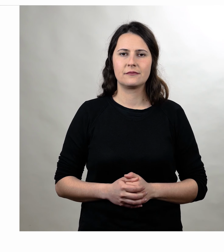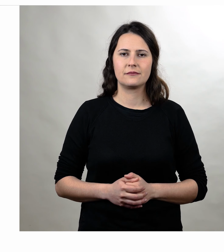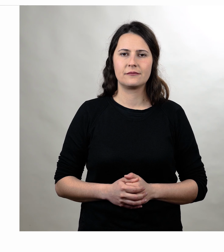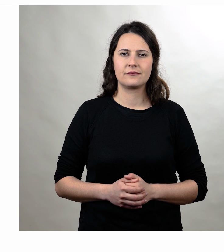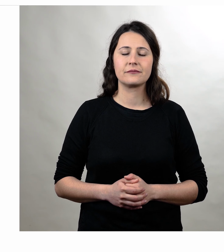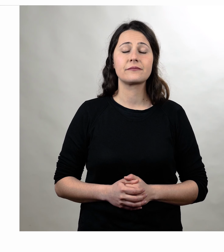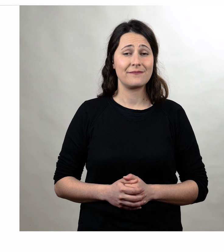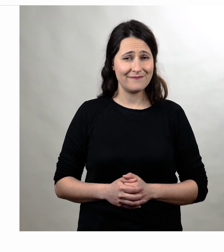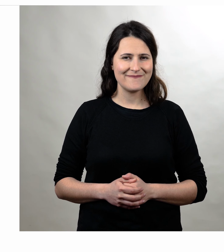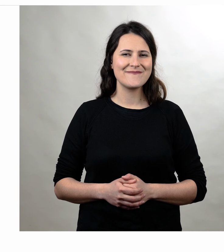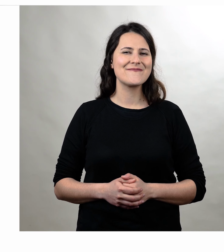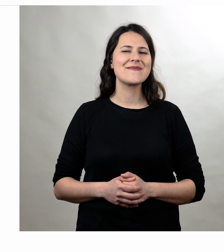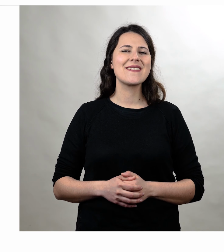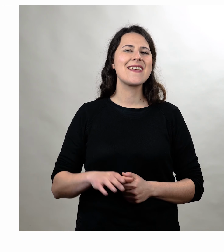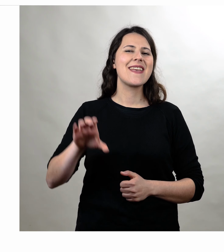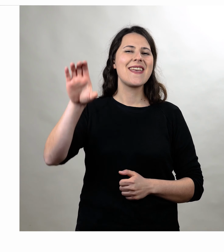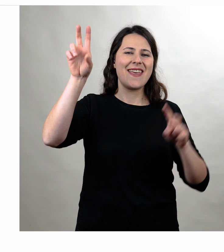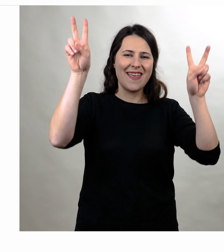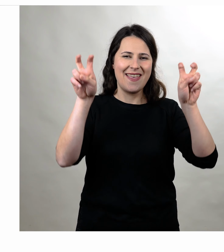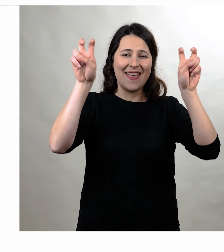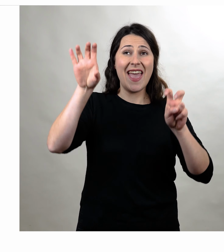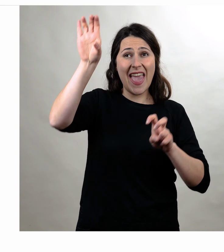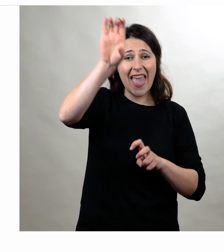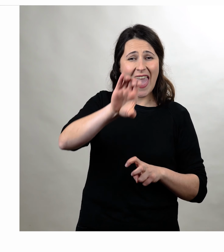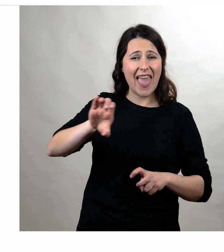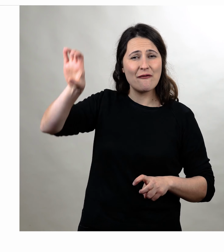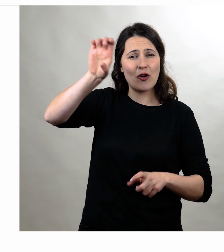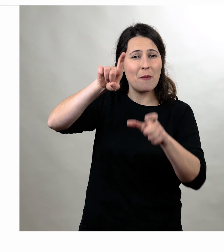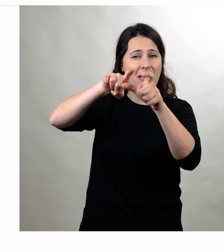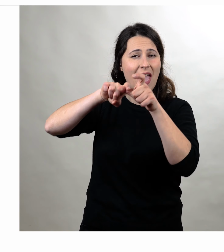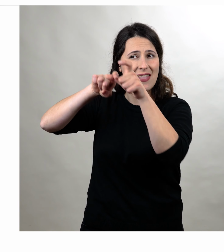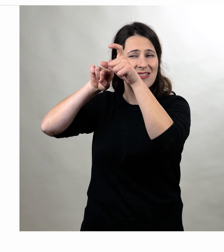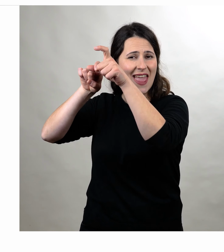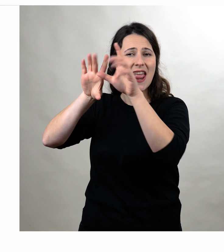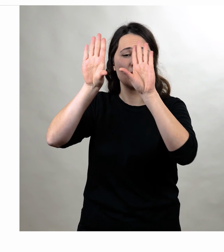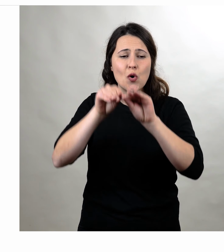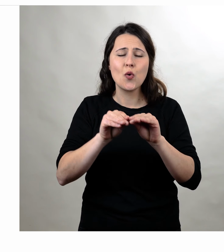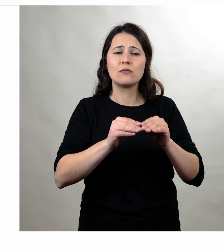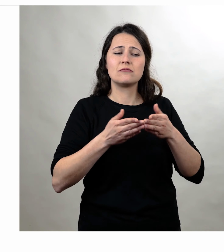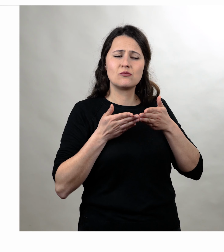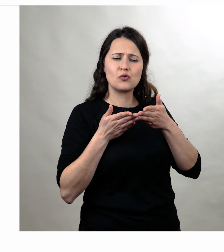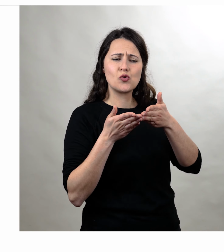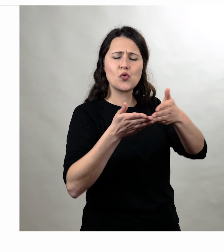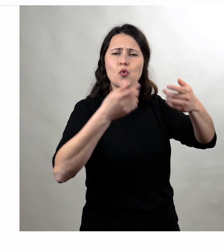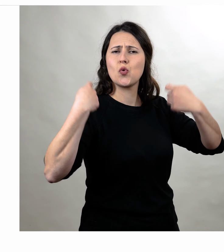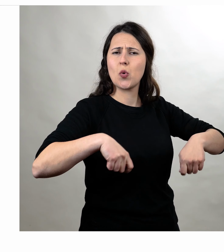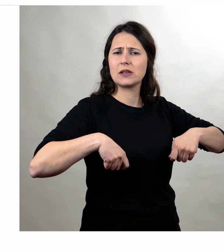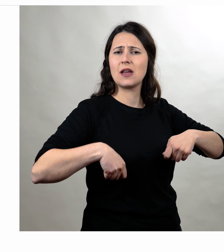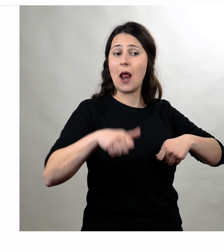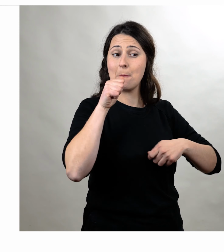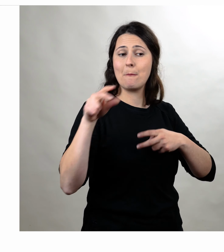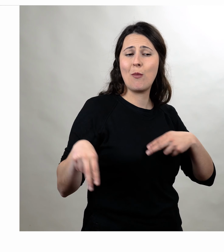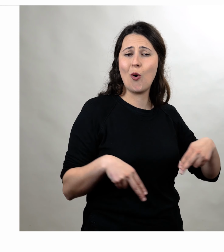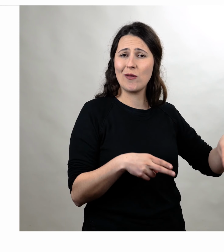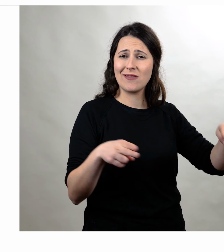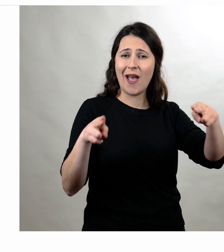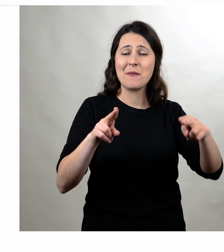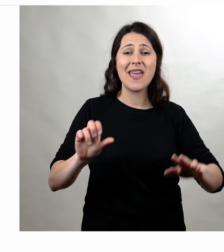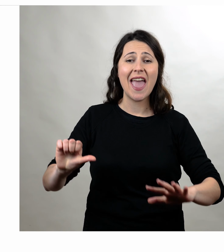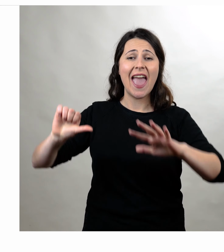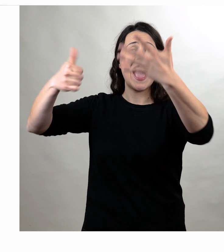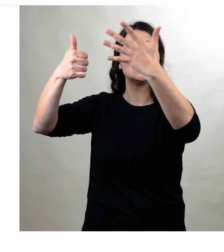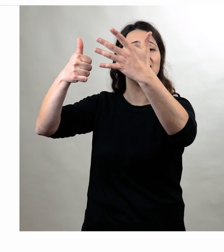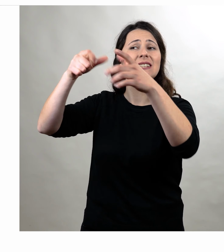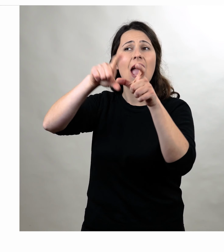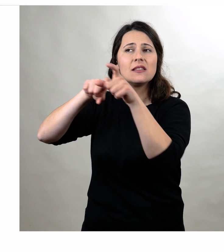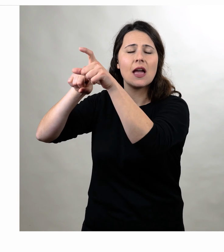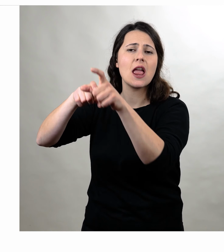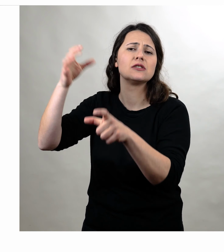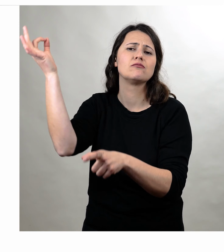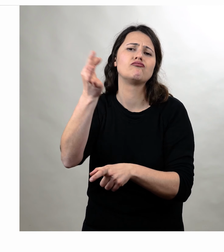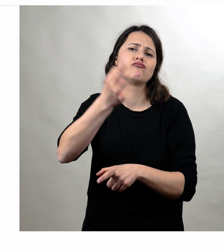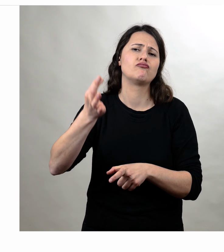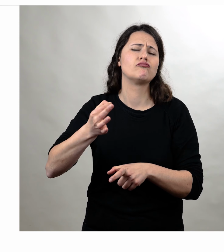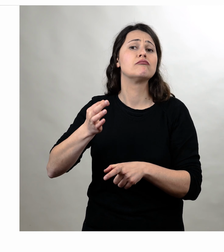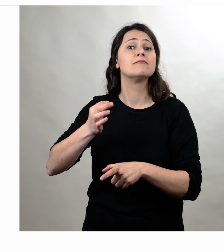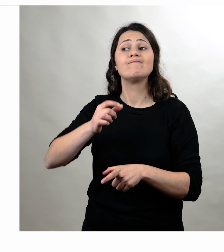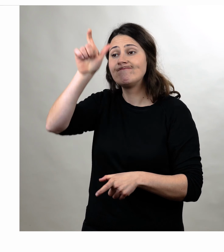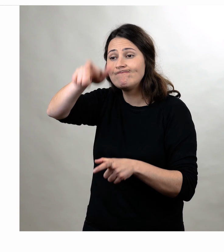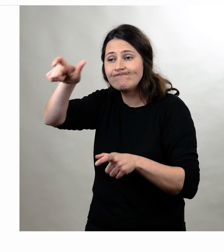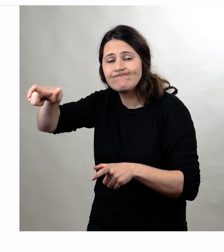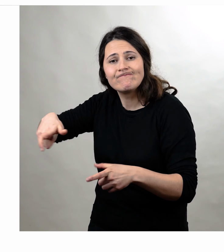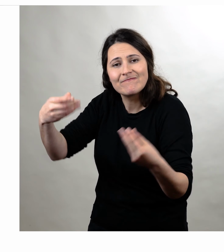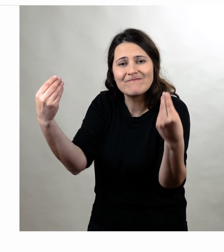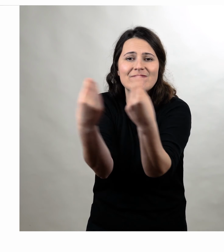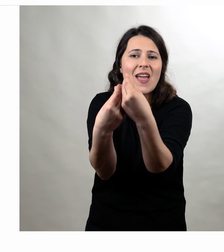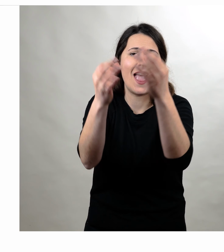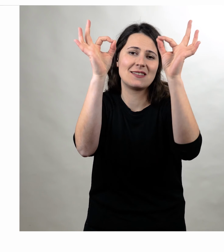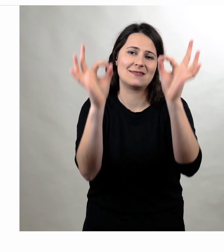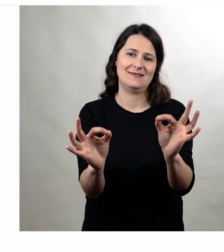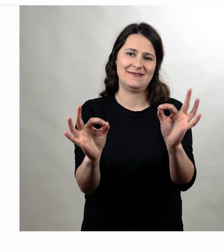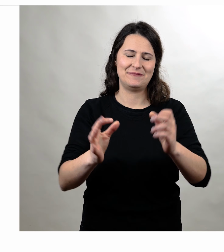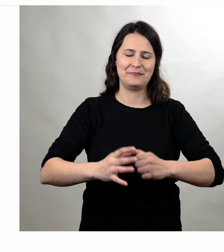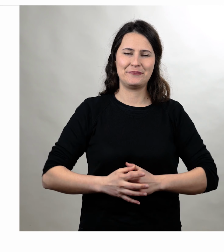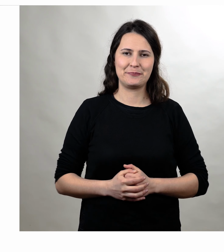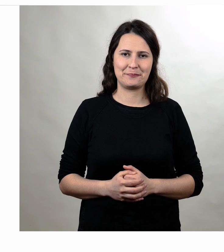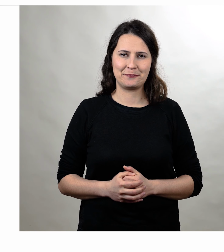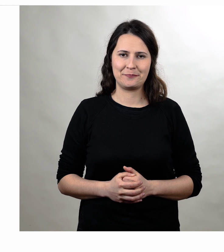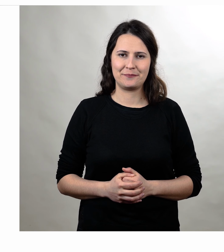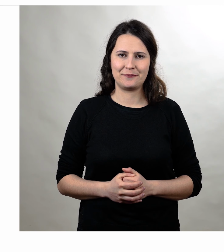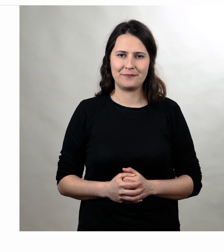Οι 6 καλύτερες Ευρωπαϊκές εταιρίες διοργάνωσης κρουαζιέρας σε ποτάμια. Ποια είναι η κατάλληλη για εσάς;